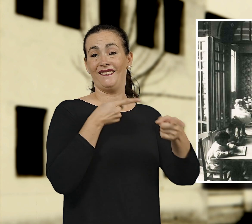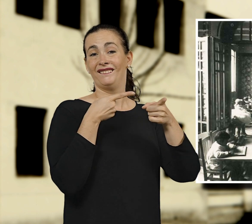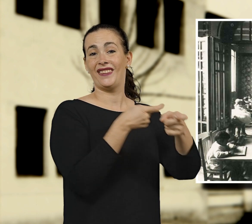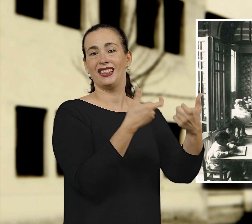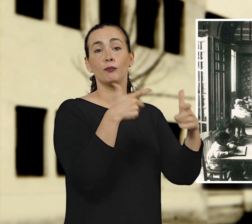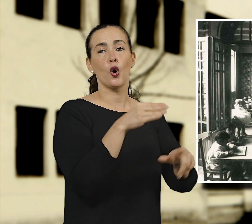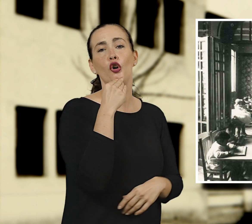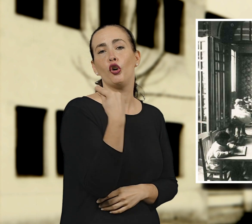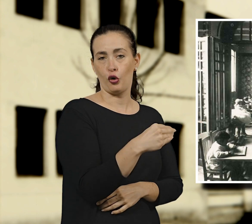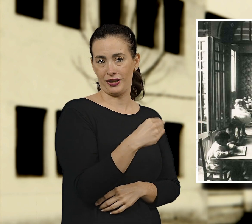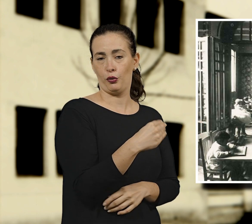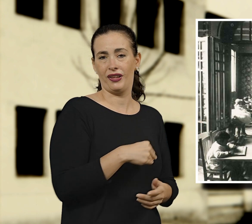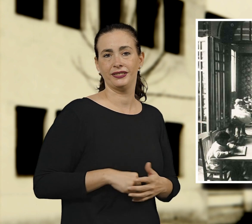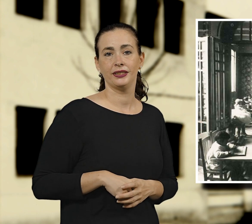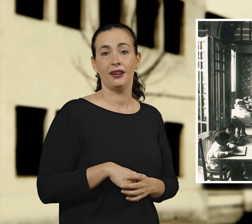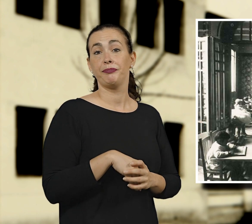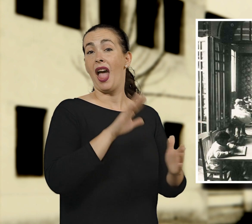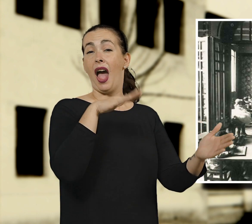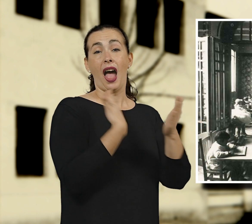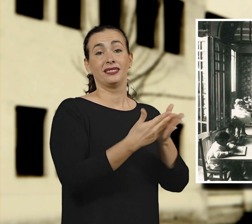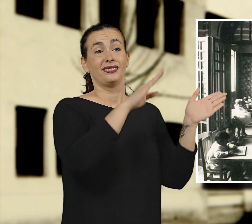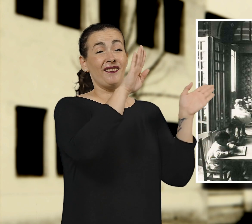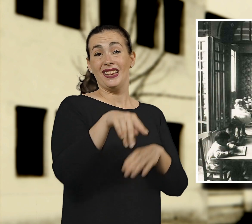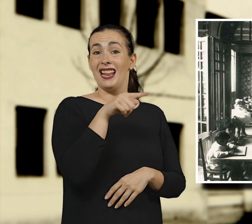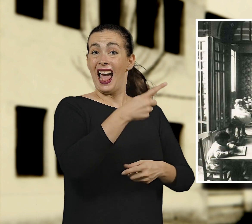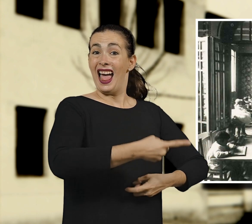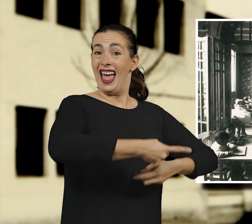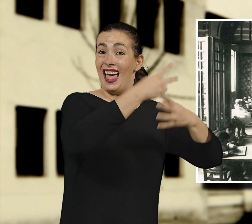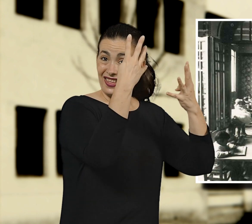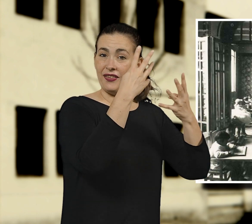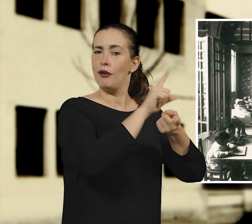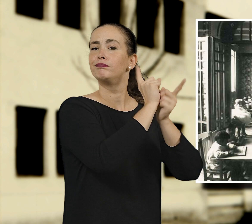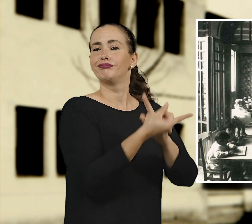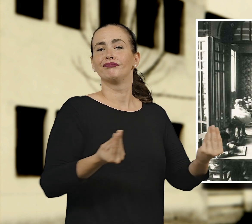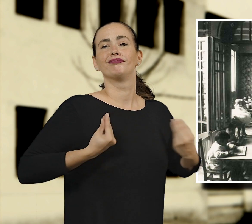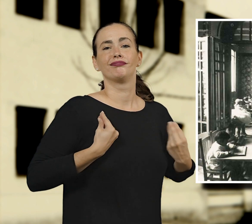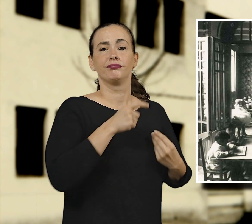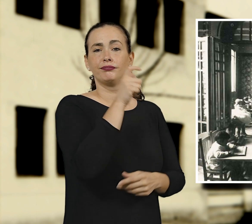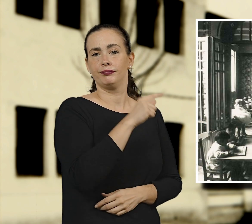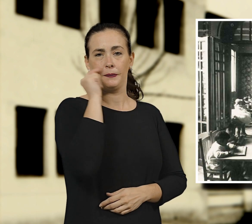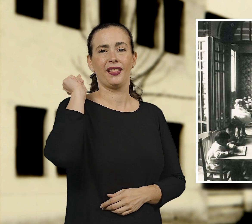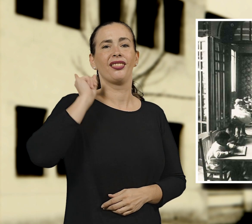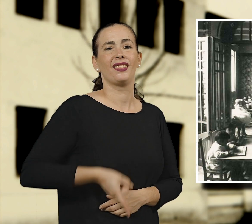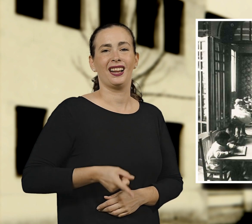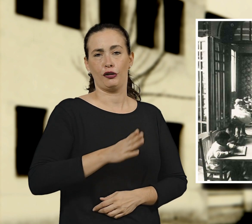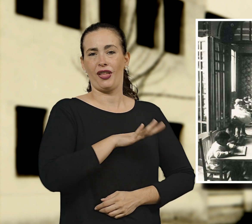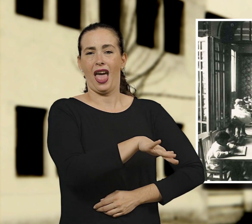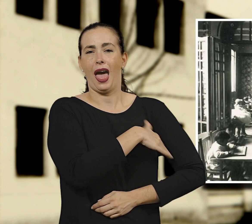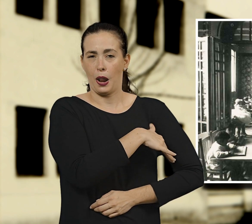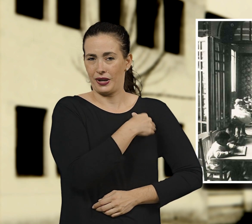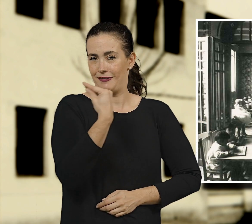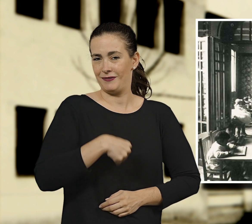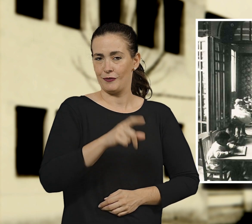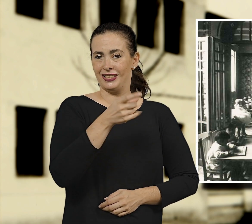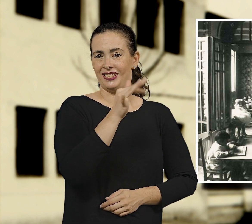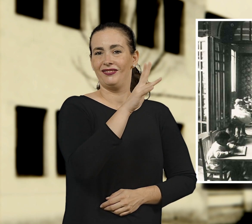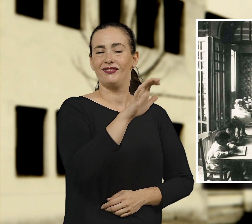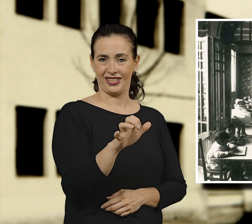fins que va acabar convertint-se en l’habitatge del director de l’alberg que es trobava a l’edifici Xifré.